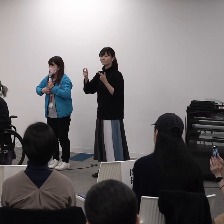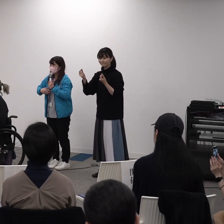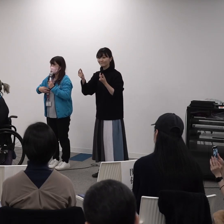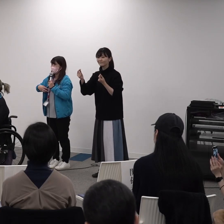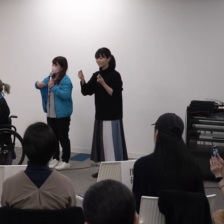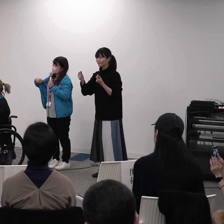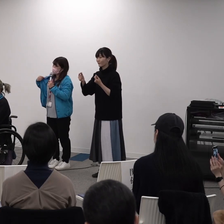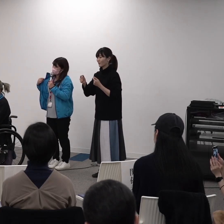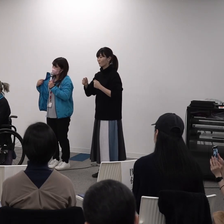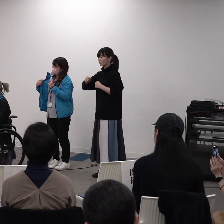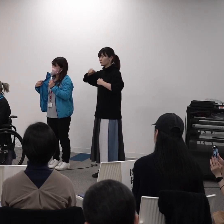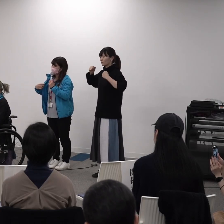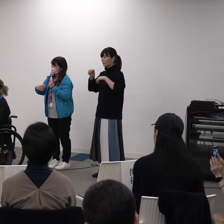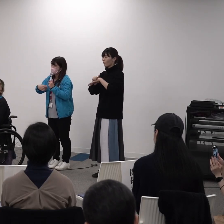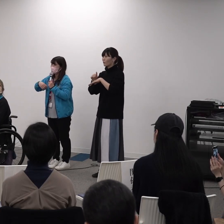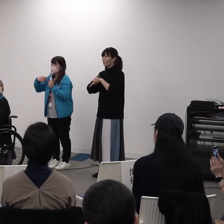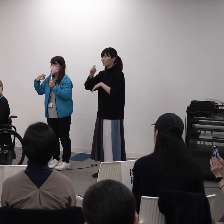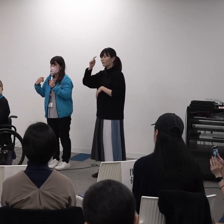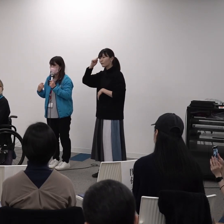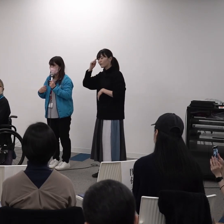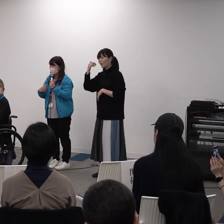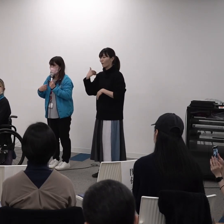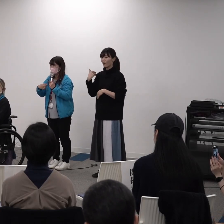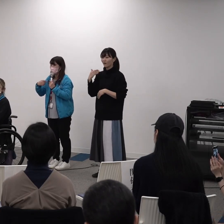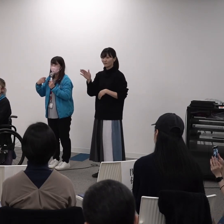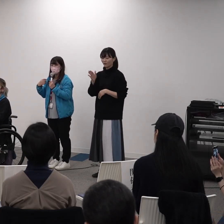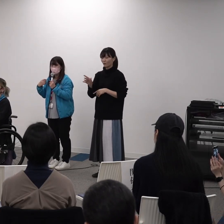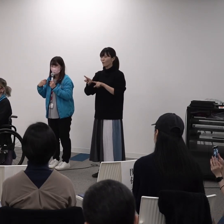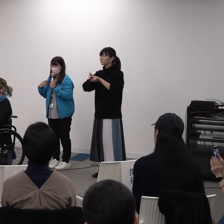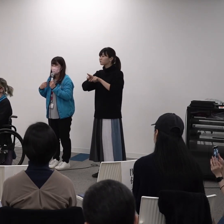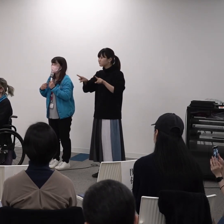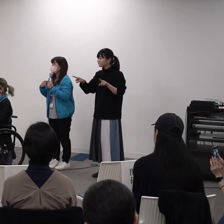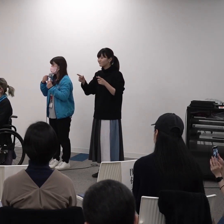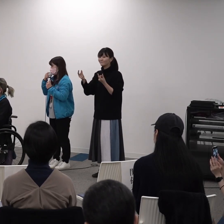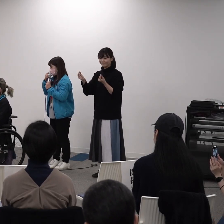脱ぐときってどうやっているかわからないぐらい毎日当たり前にやってると思うんですけれども